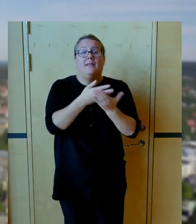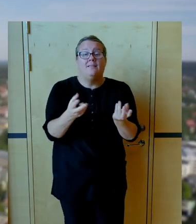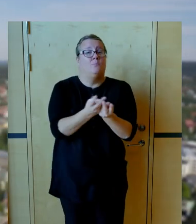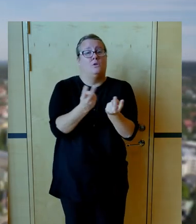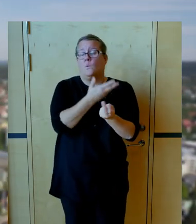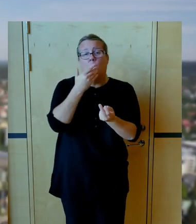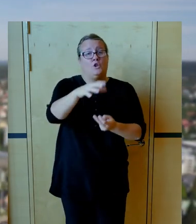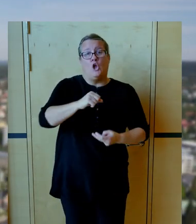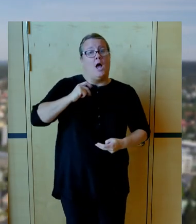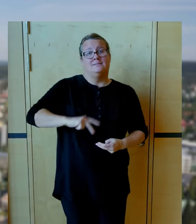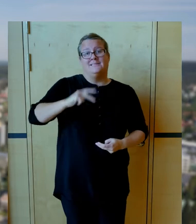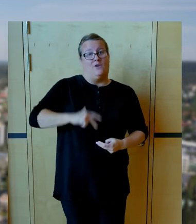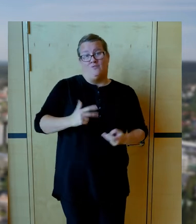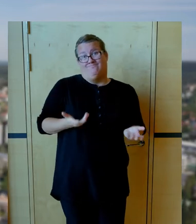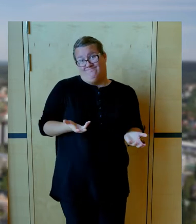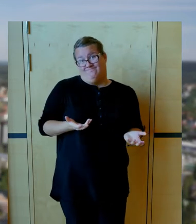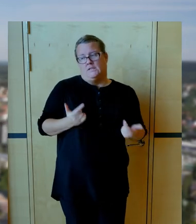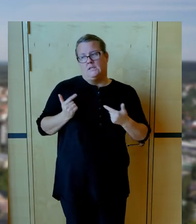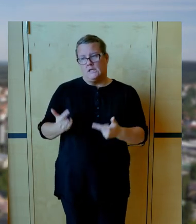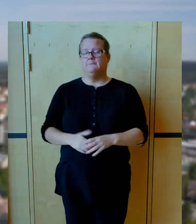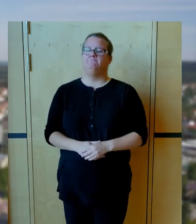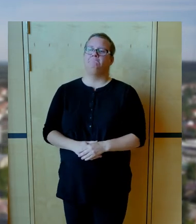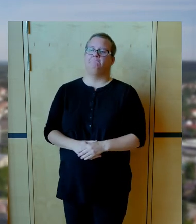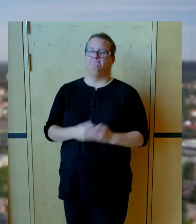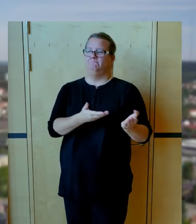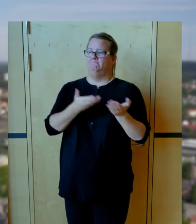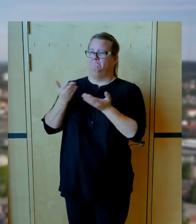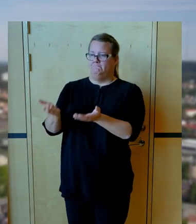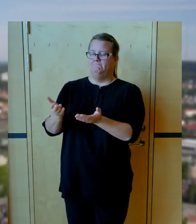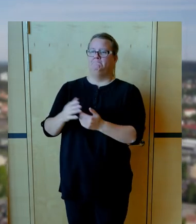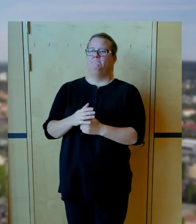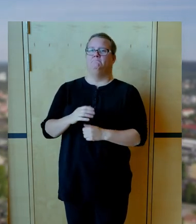Tack Tack för att du och Simon rydfors Socialdemokraterna adress Lawrence Burman Varsågod